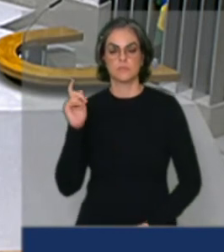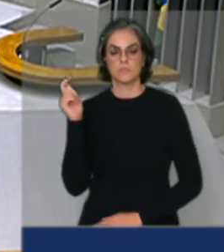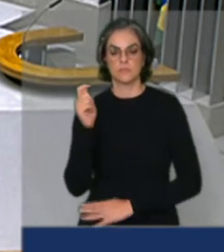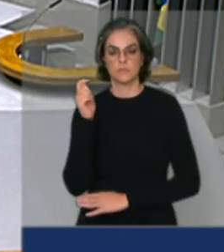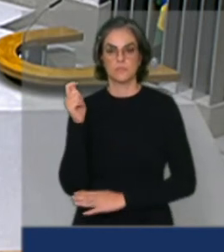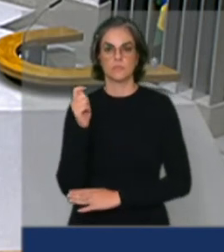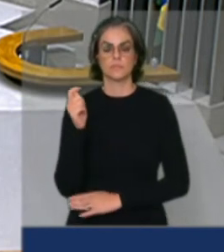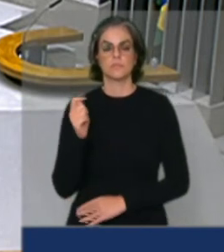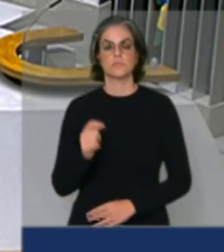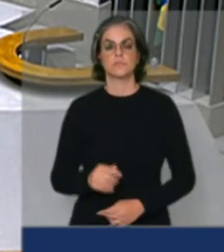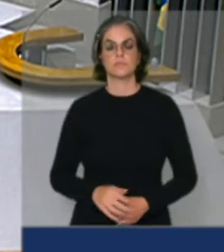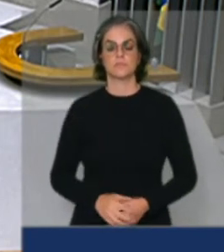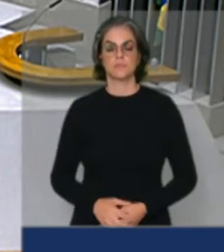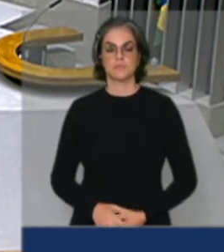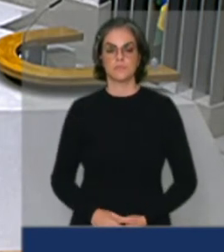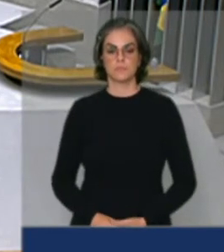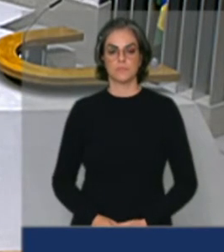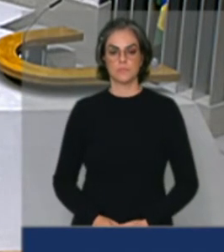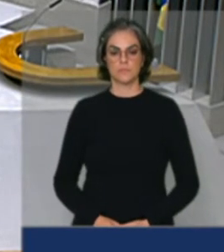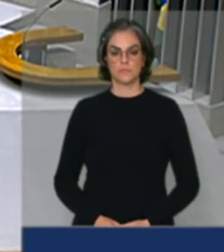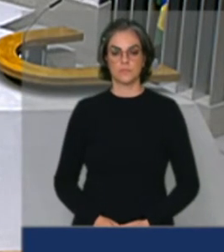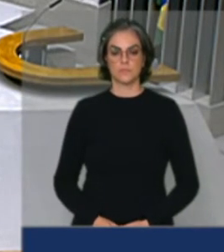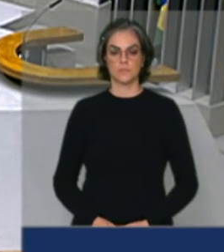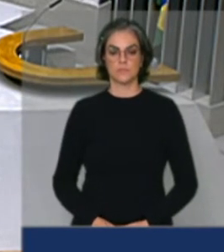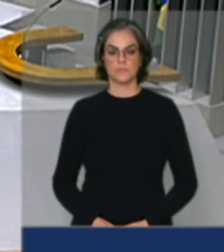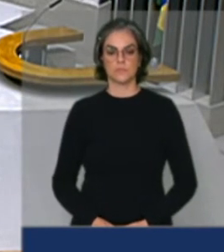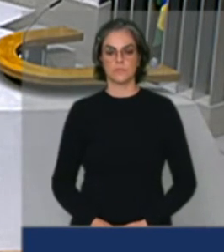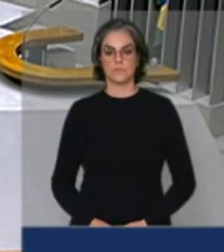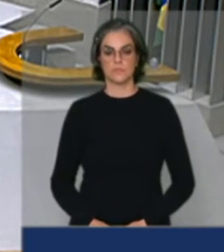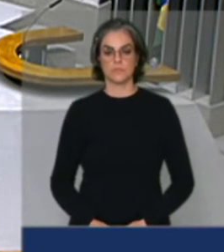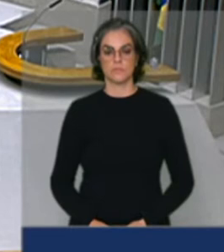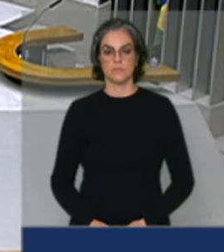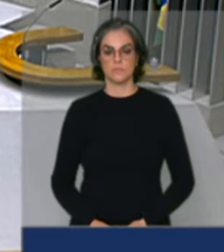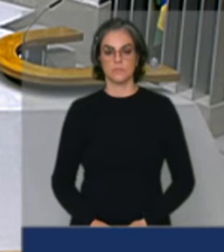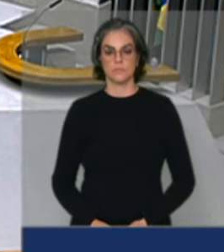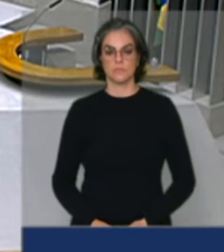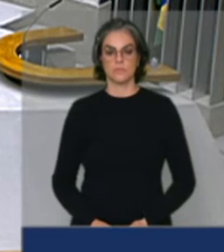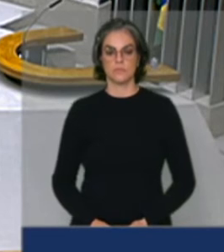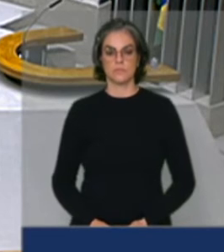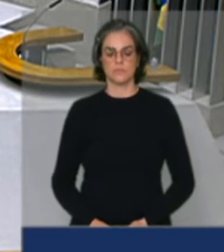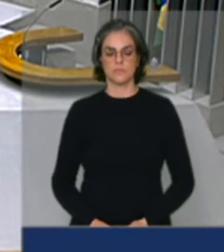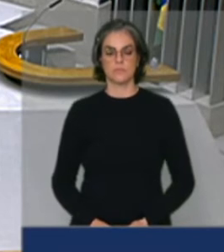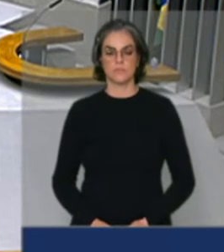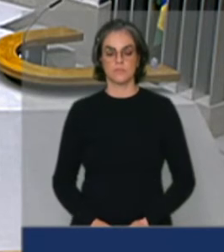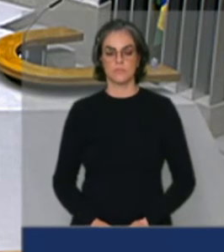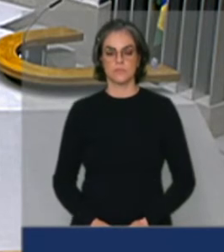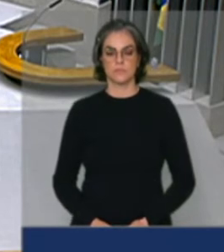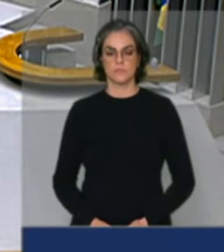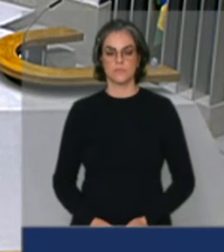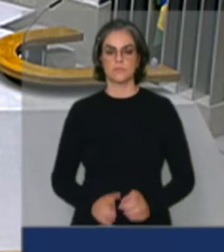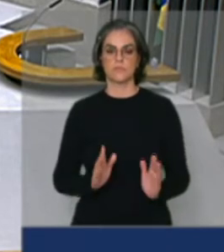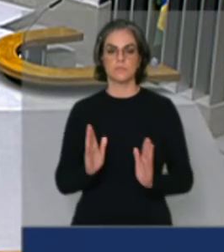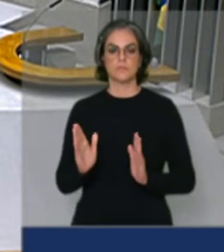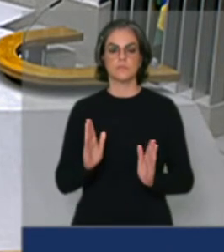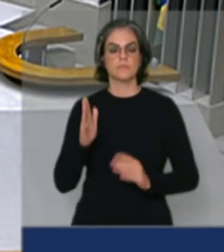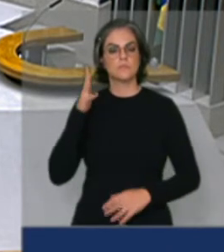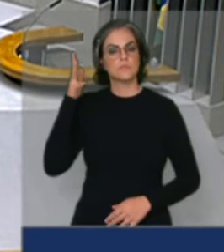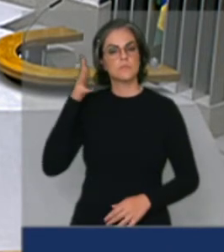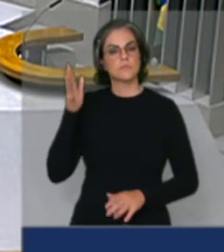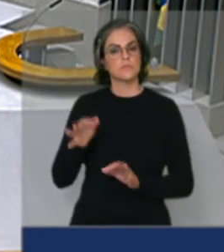PT DO RIO GRANDE DO SUL, NA TRIBUNA. VOCÊ ESTÁ ACOMPANHANDO A FASE DE BREVES COMUNICADOS DA SESSÃO PLENÁRIA VIRTUAL DE HOJE.